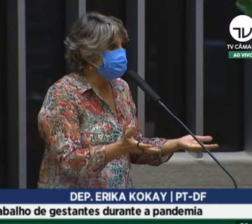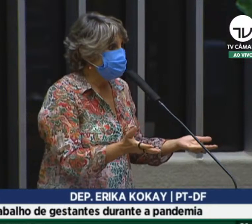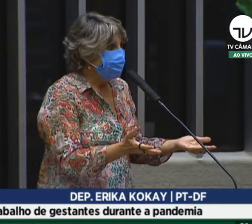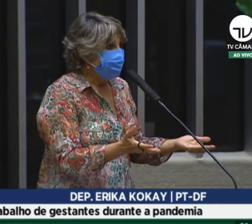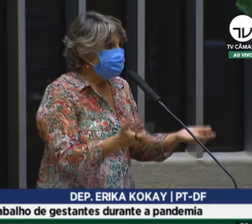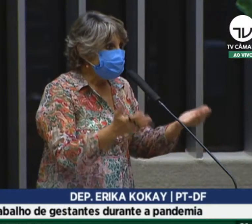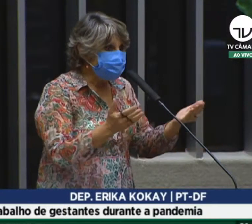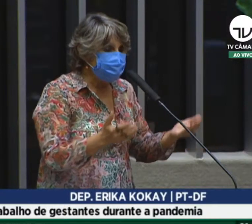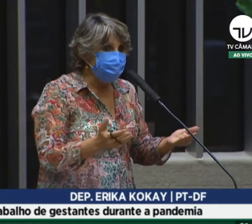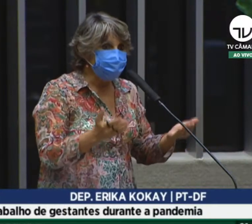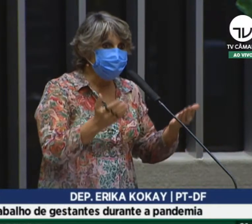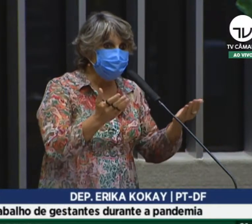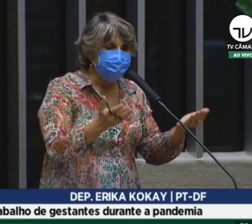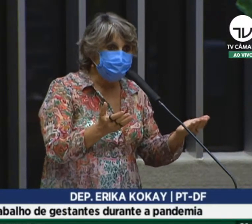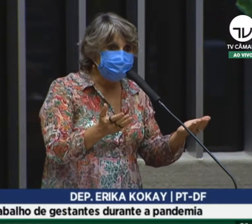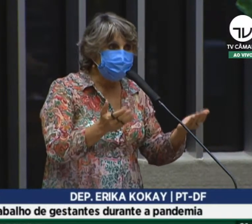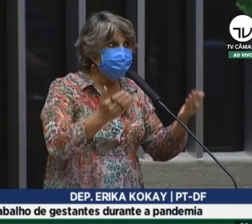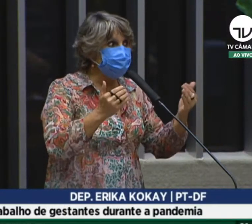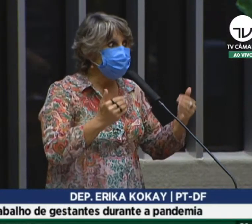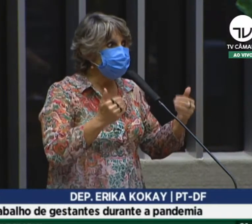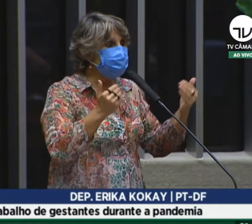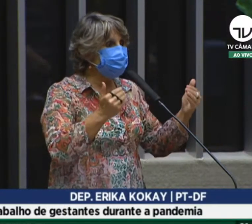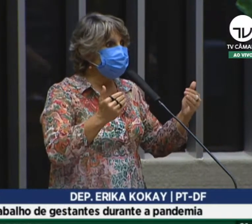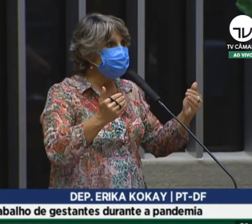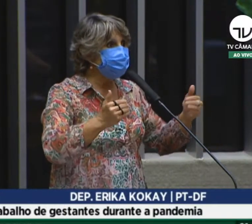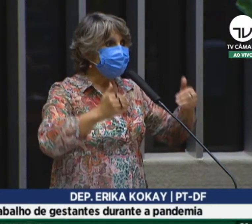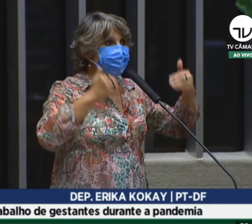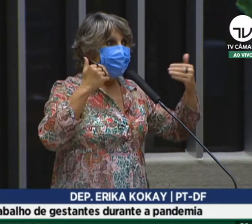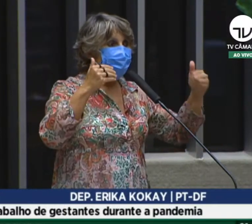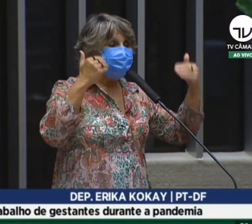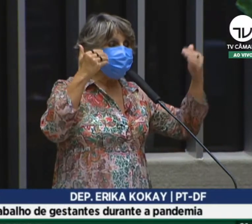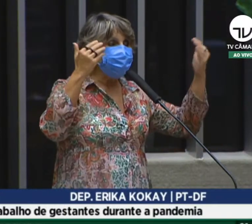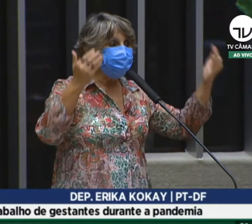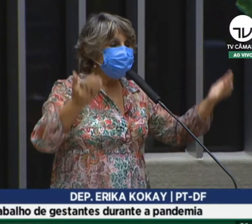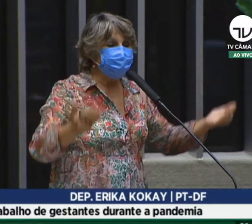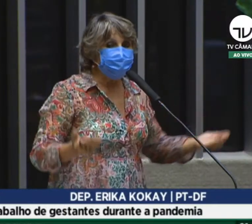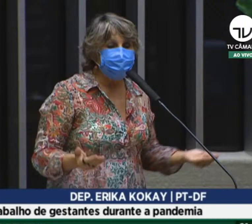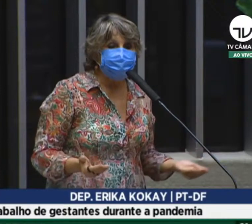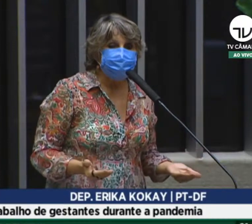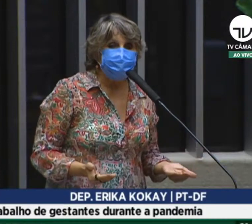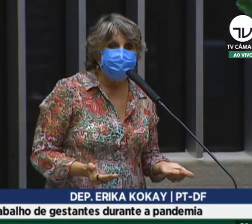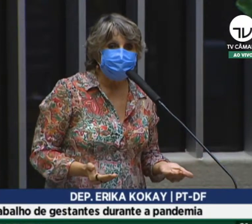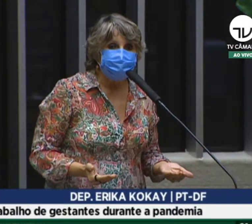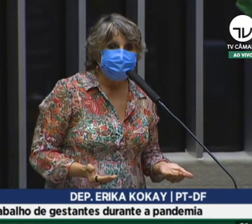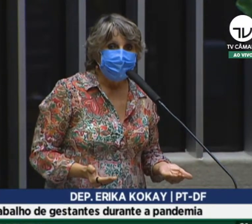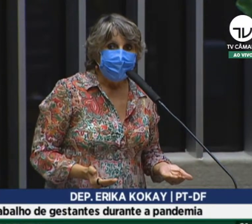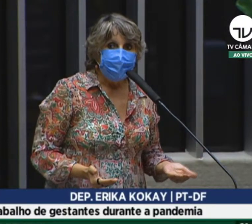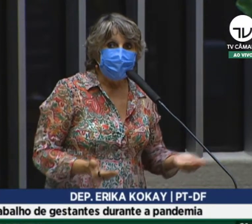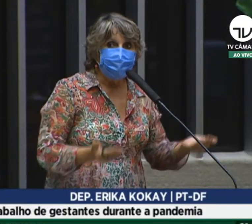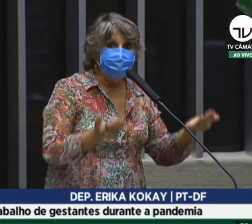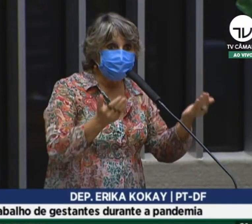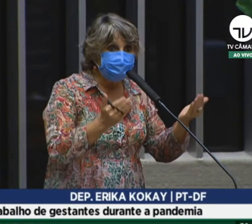SE CONSTRUIU UM PROJETO, NÓS VAMOS REPETIR QUANTAS VEZES FOREM NECESSÁRIAS. HAVIA QUE SE DEDICAR A FAZER UMA